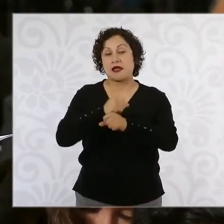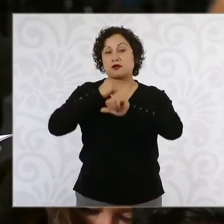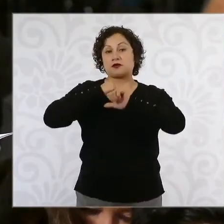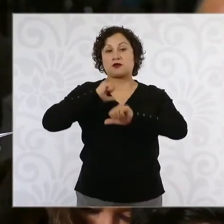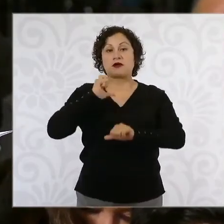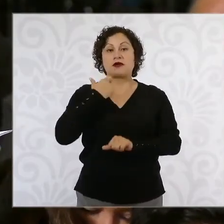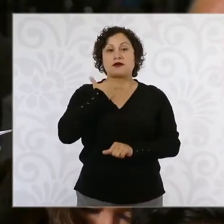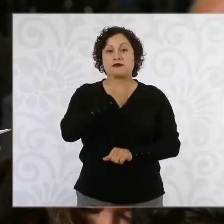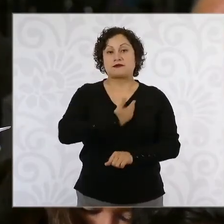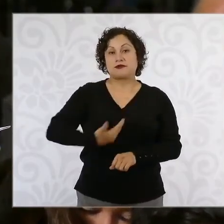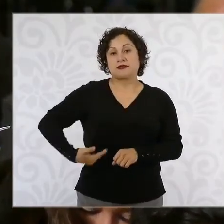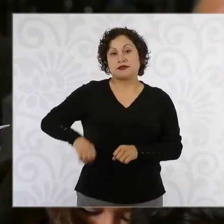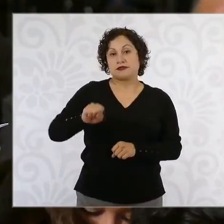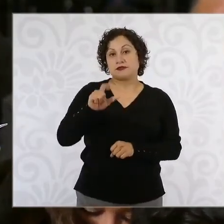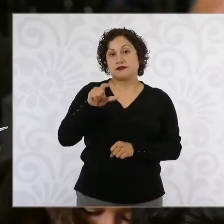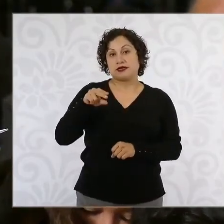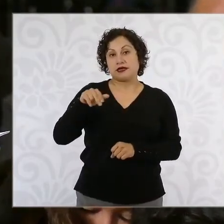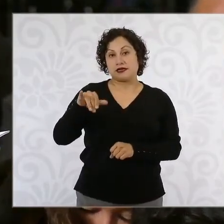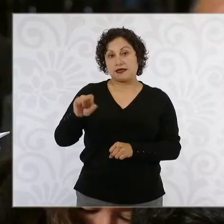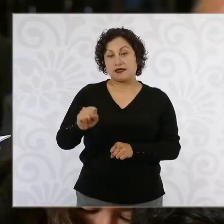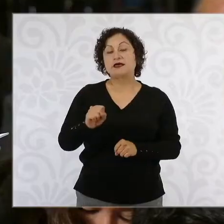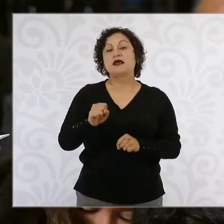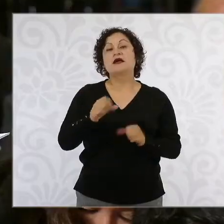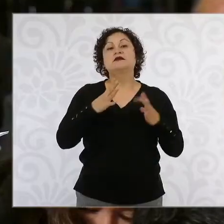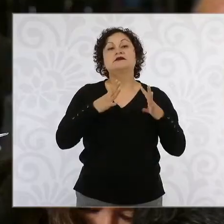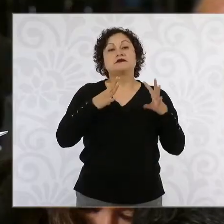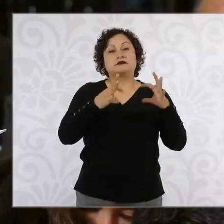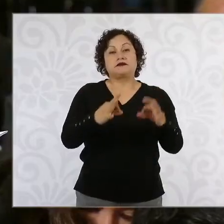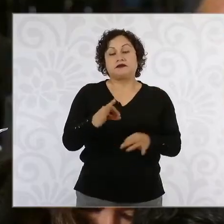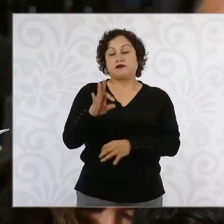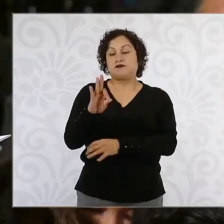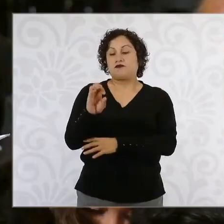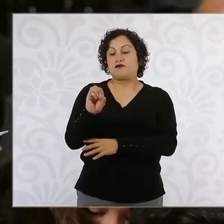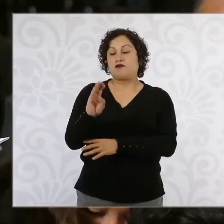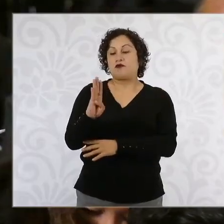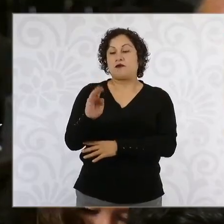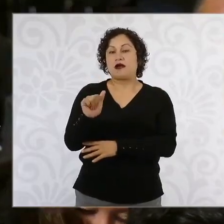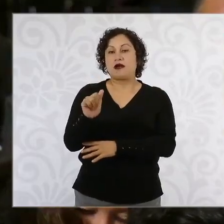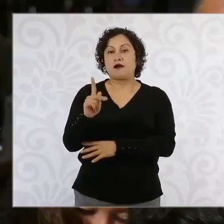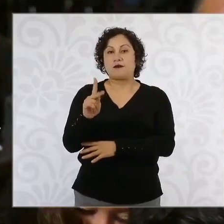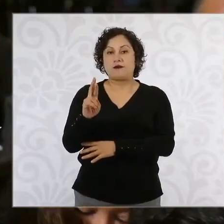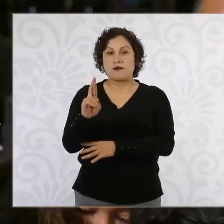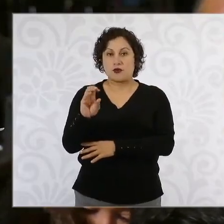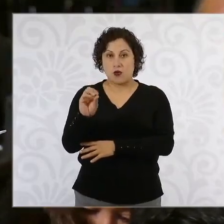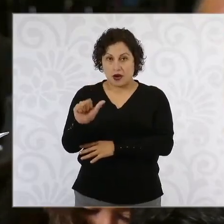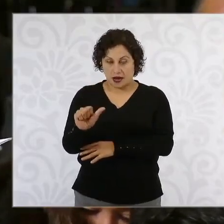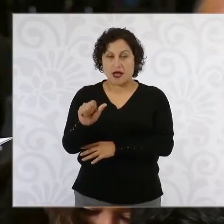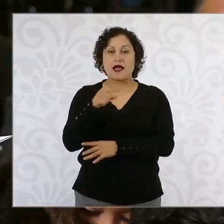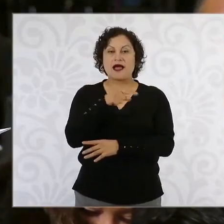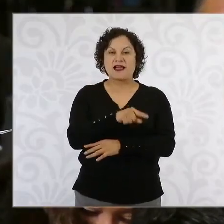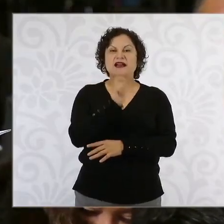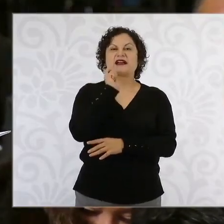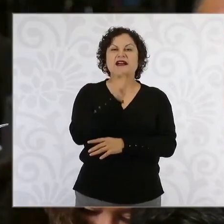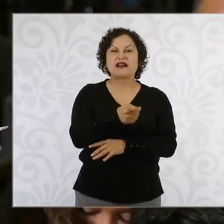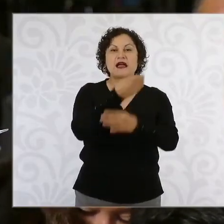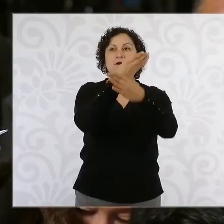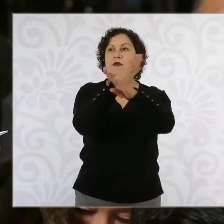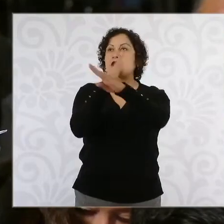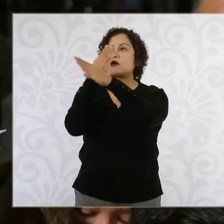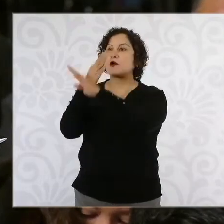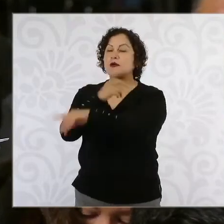creó el fobrapoa que es el mecanismo que convirtió la deuda Privada de los bancos en deuda pública